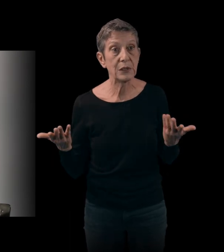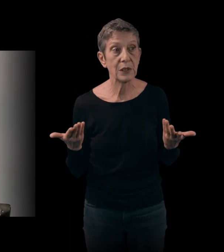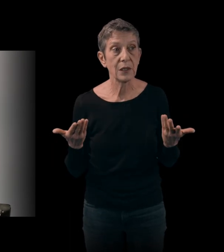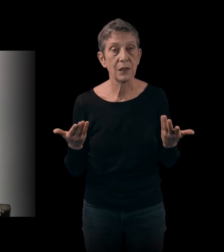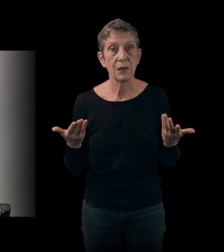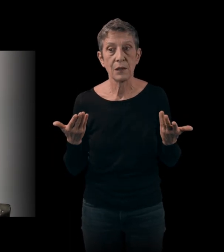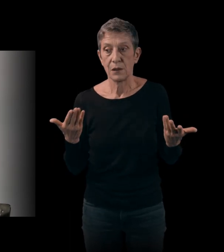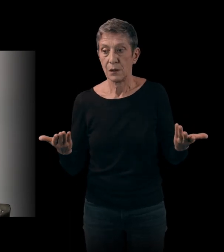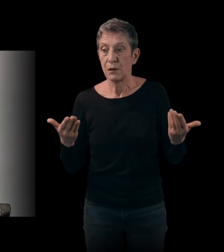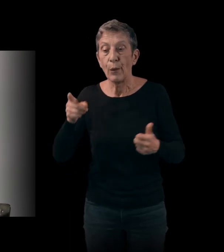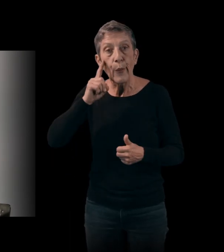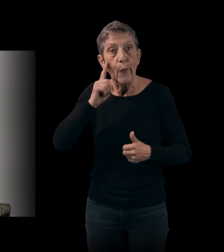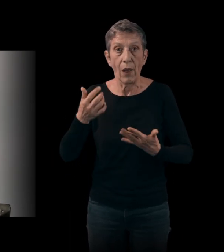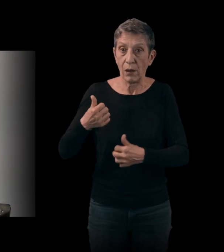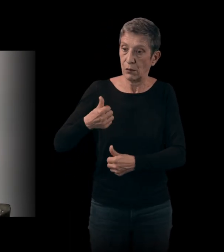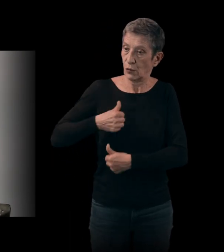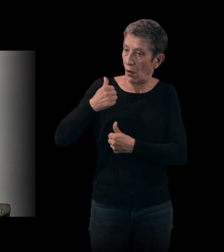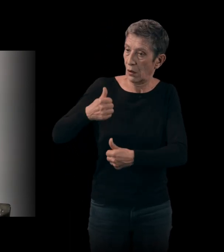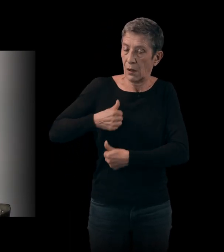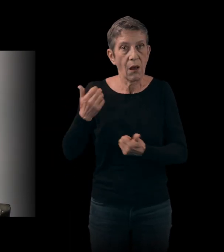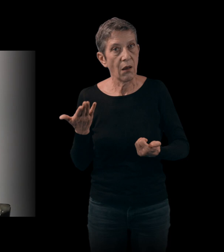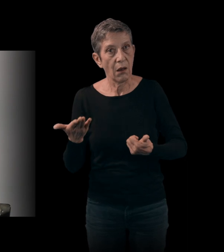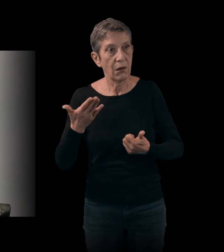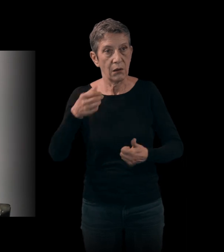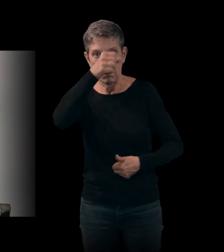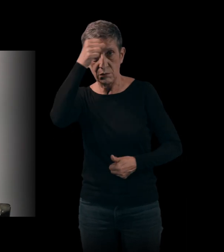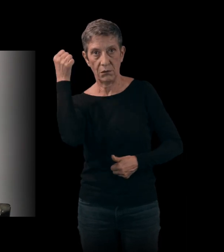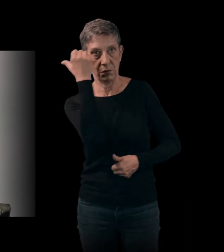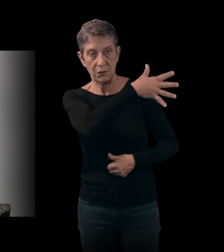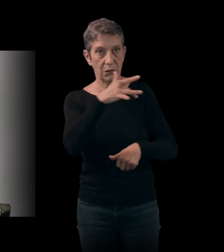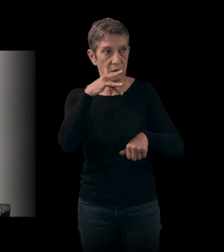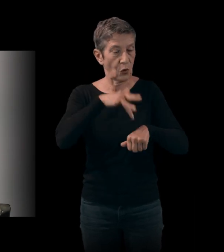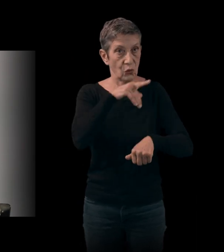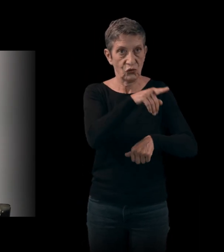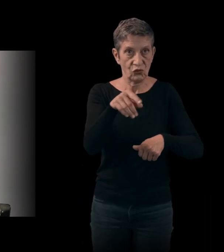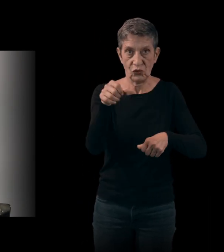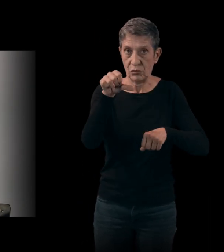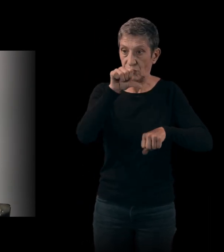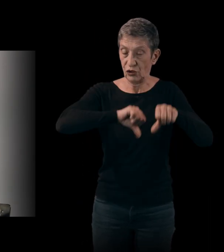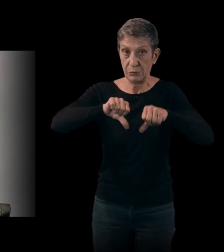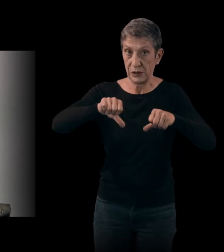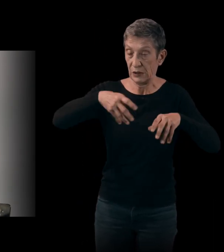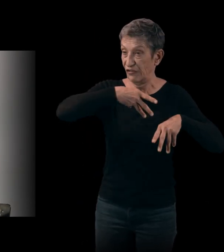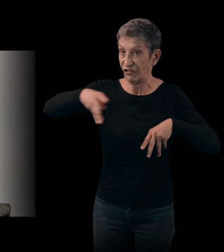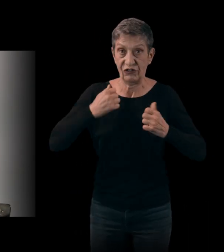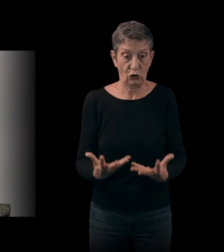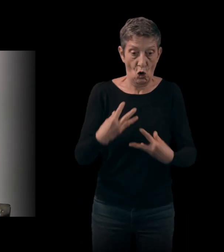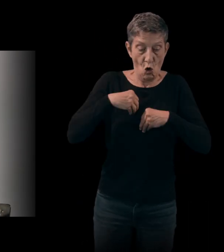il faut savoir que les soldats qui ont manipulé la dioxine aux États-Unis ont été indemnisés, c'est-à-dire que les firmes comme